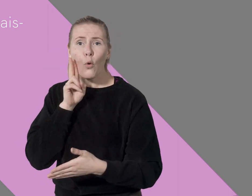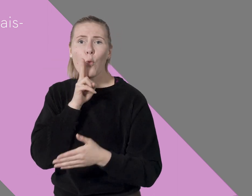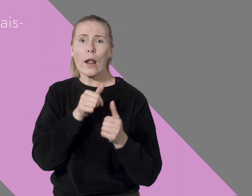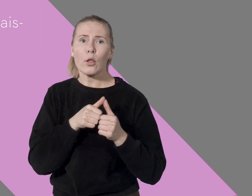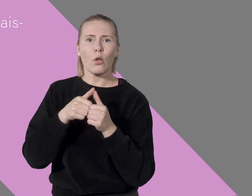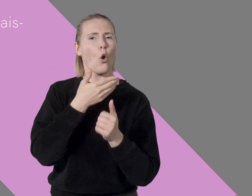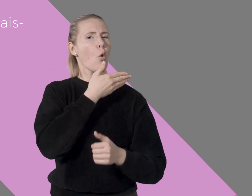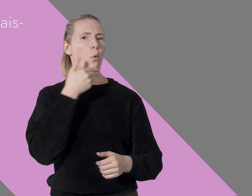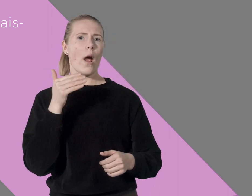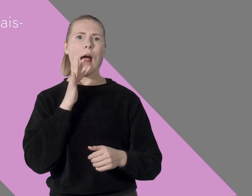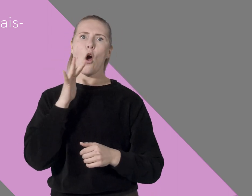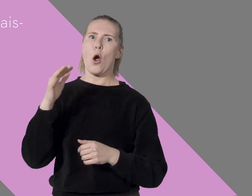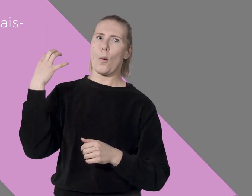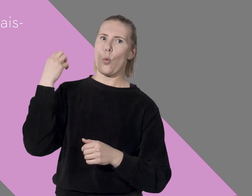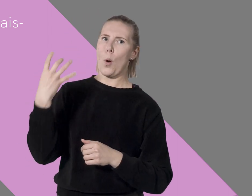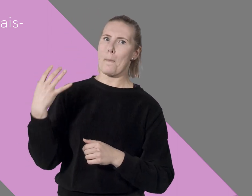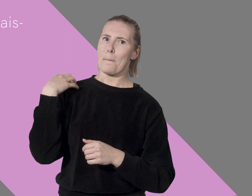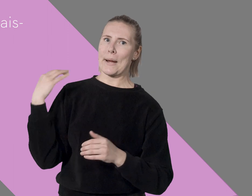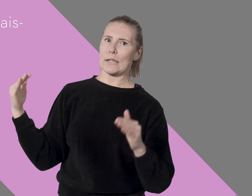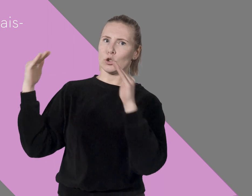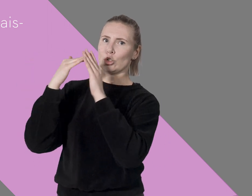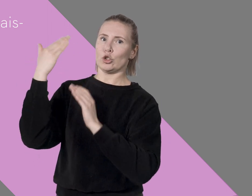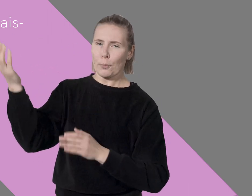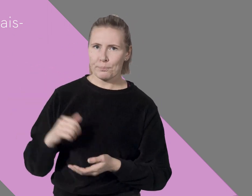ettei liitto olisi kertonut asiasta ulkoministeriölle.